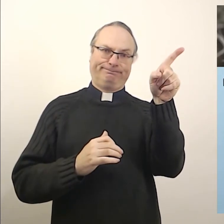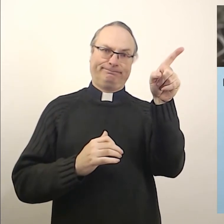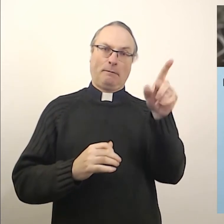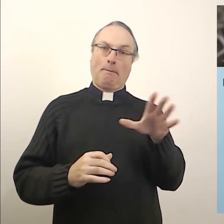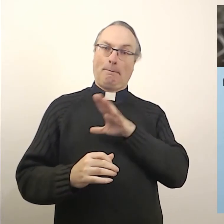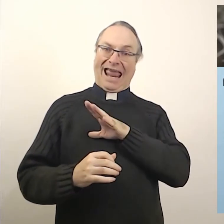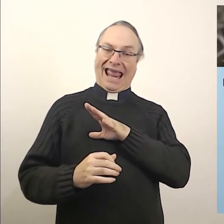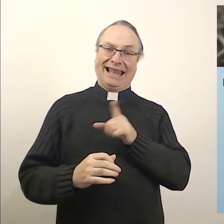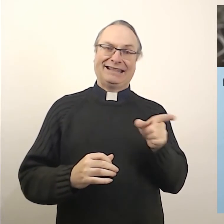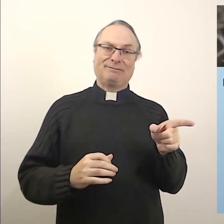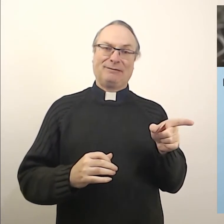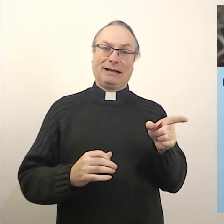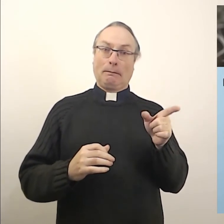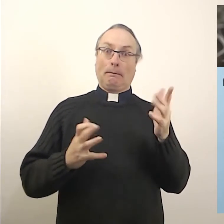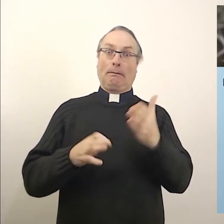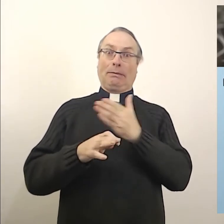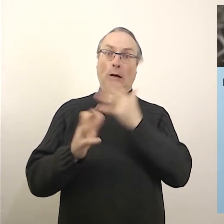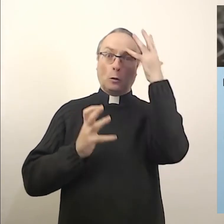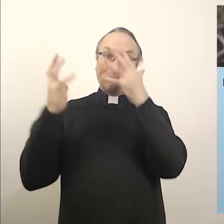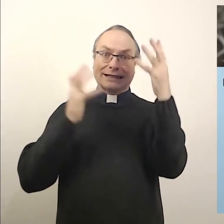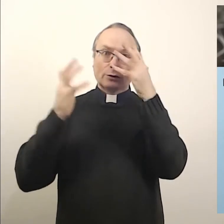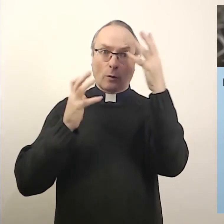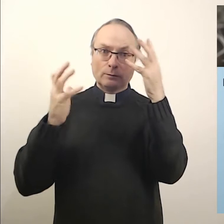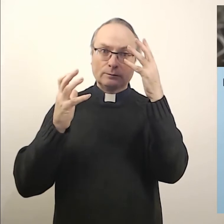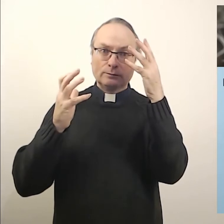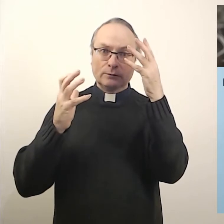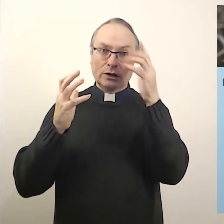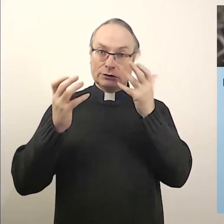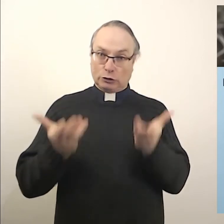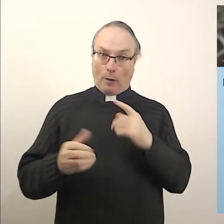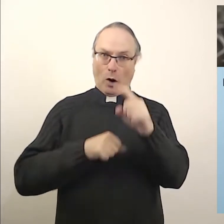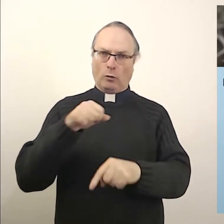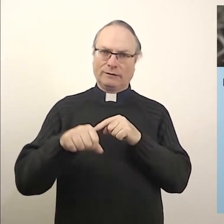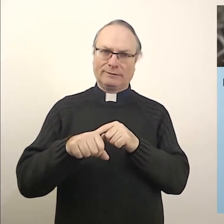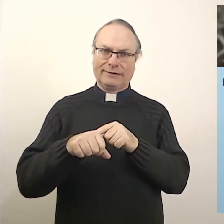...mais les préoccupations de ce monde,